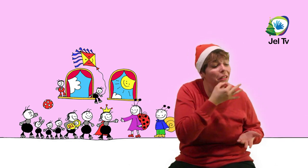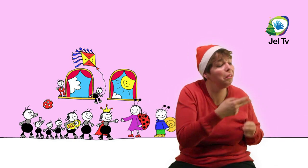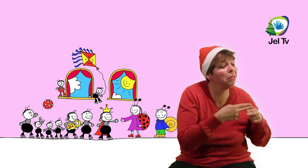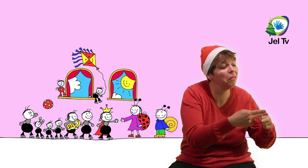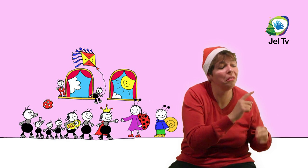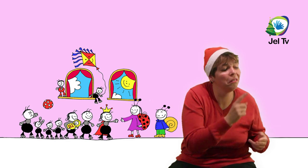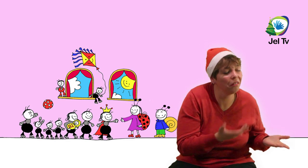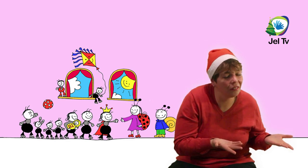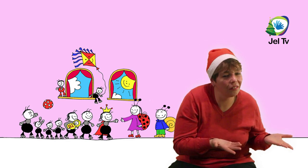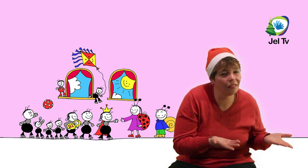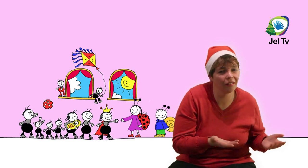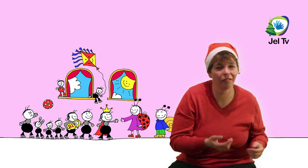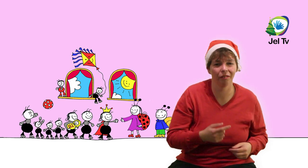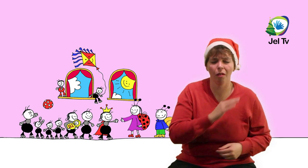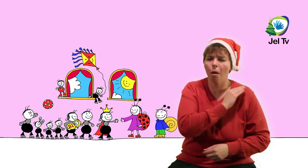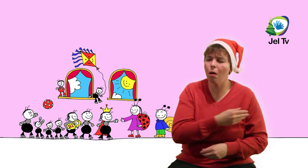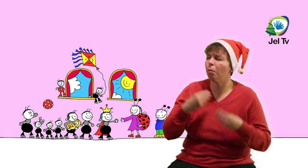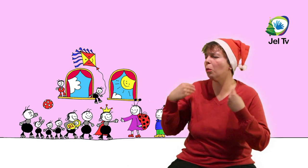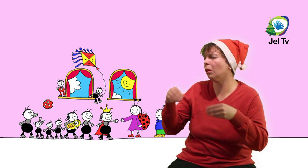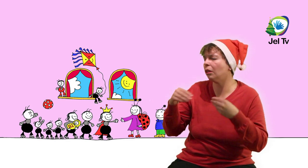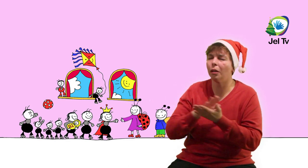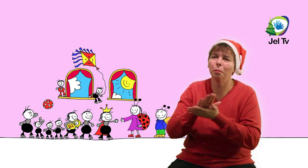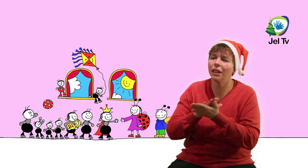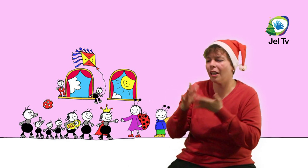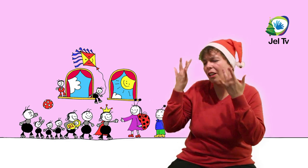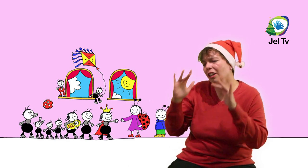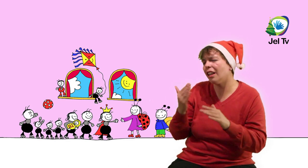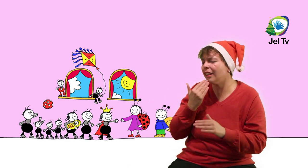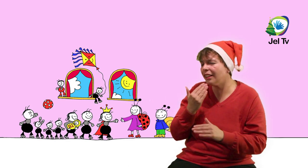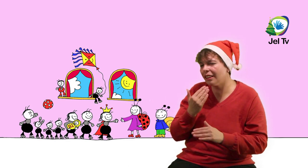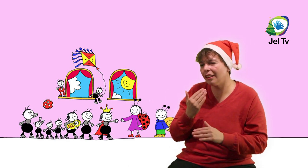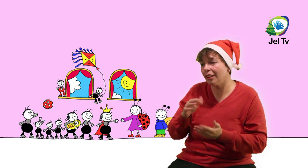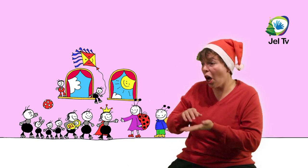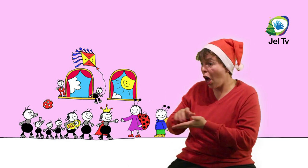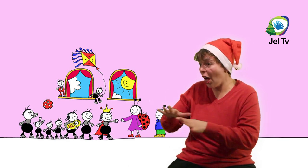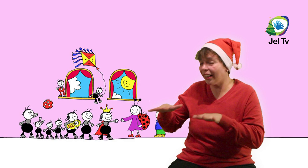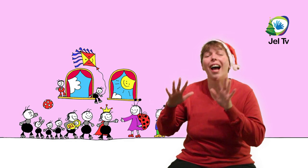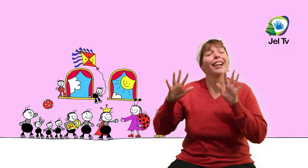Miben segíthetünk? Babóca nekik is elmesélte, milyen ajándékra gondolt.